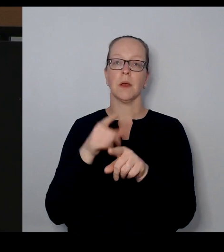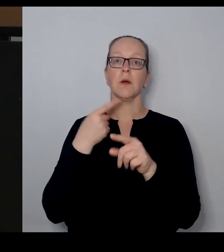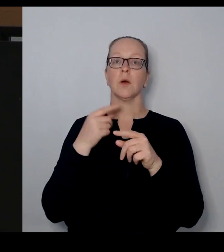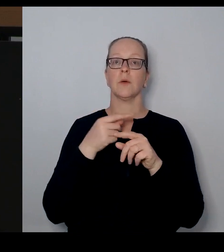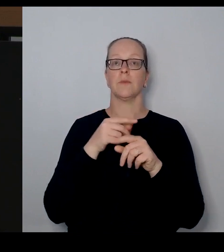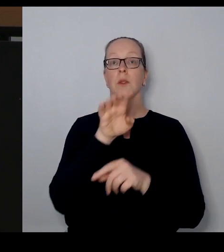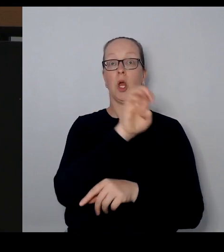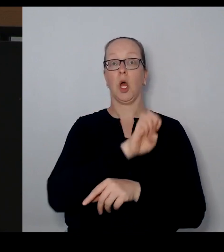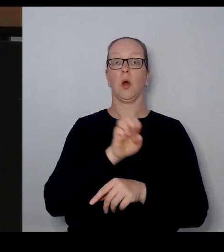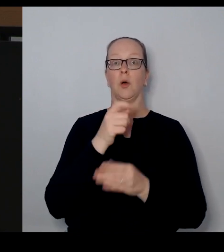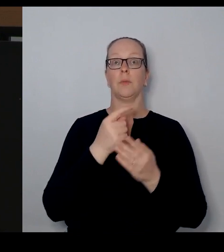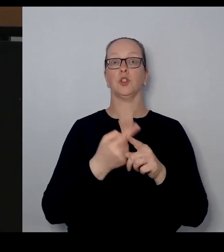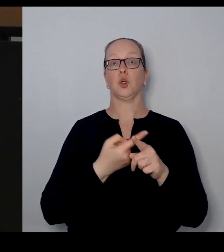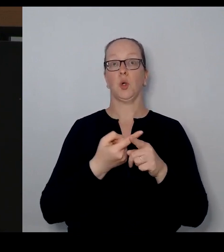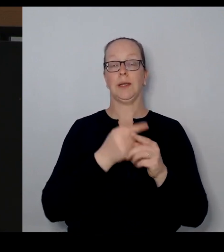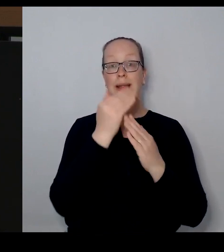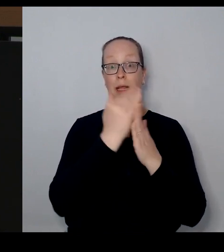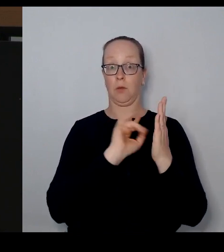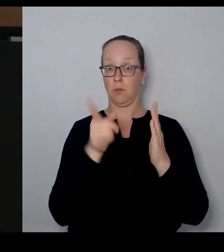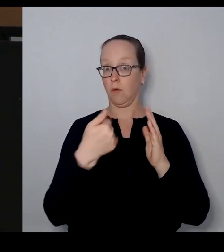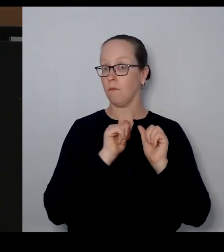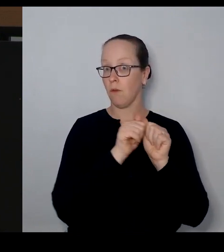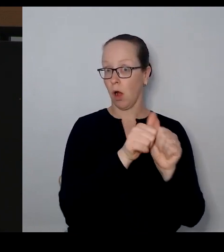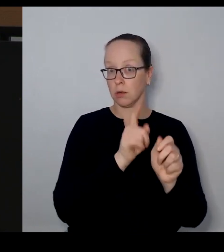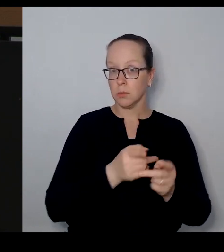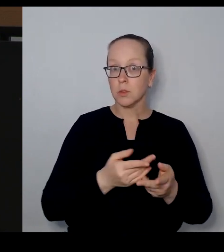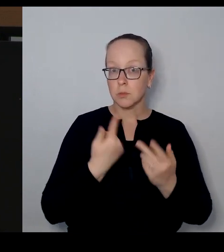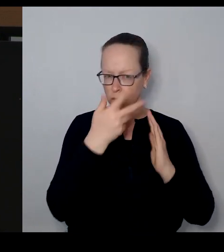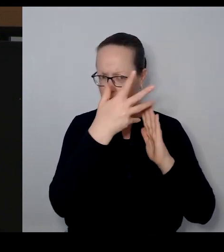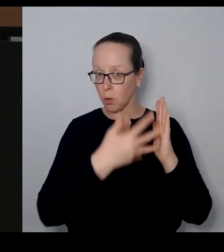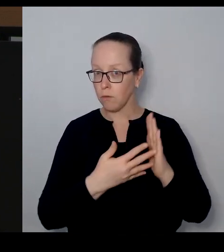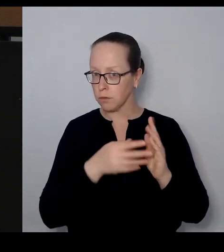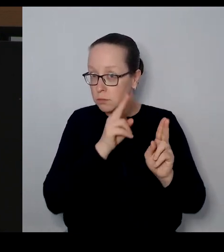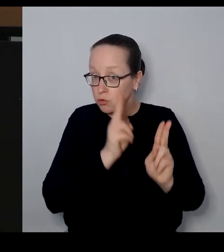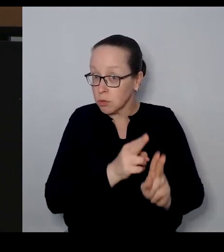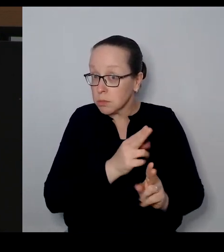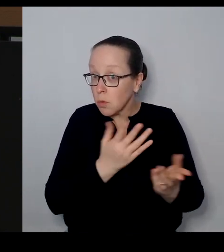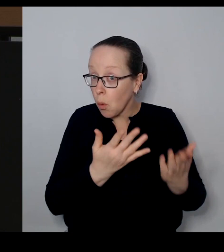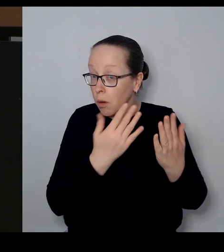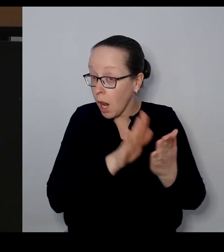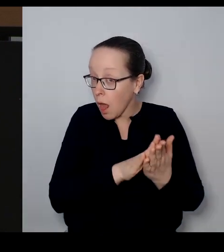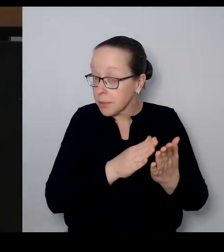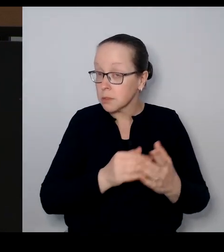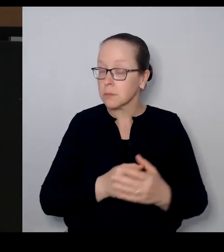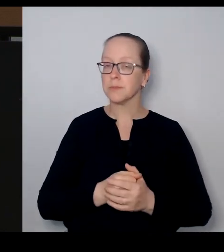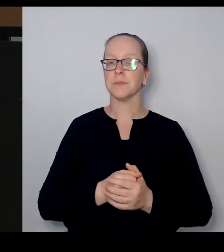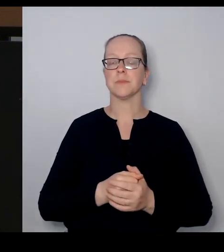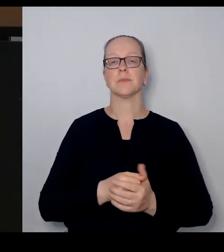Sehr geehrte Damen und Herren! Mit dem Rechnungshof haben Sie eine Institution, die unabhängig prüft